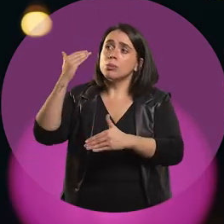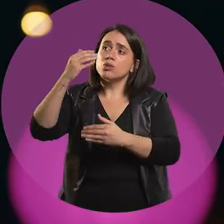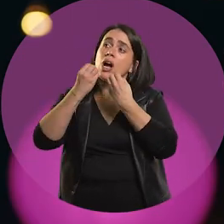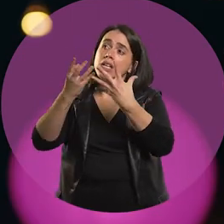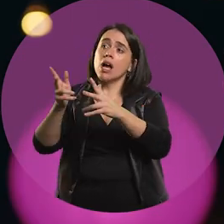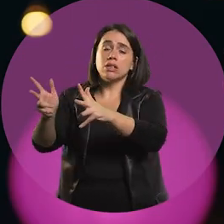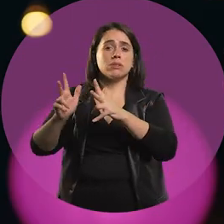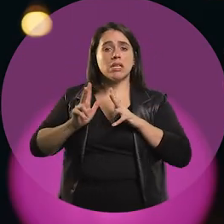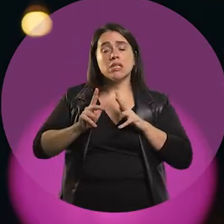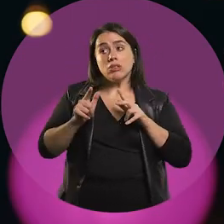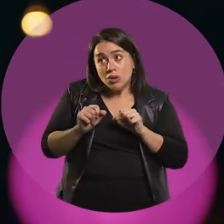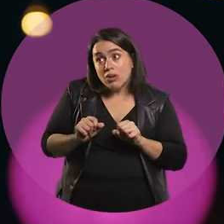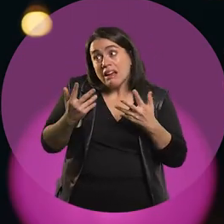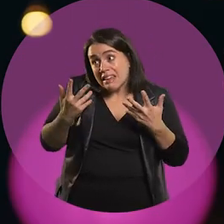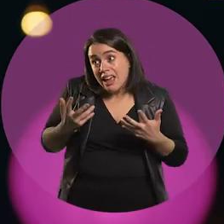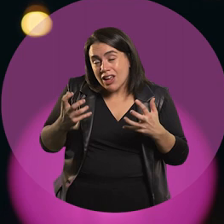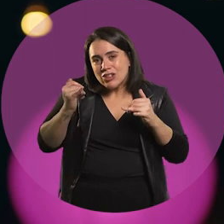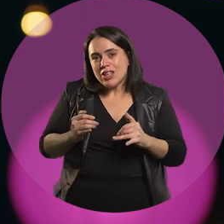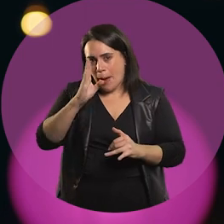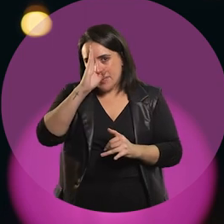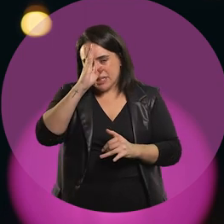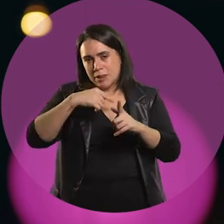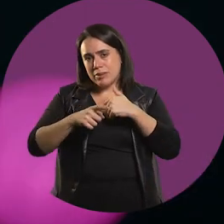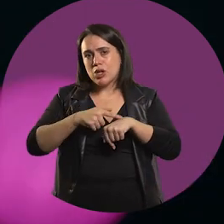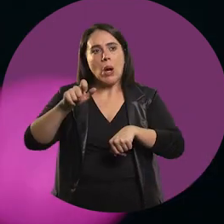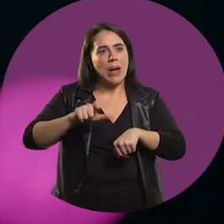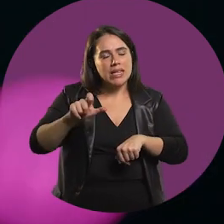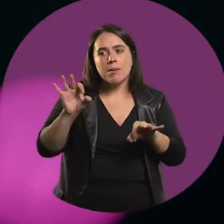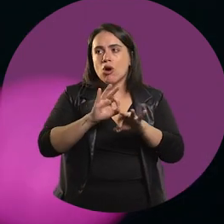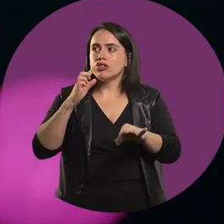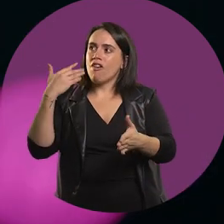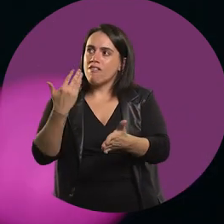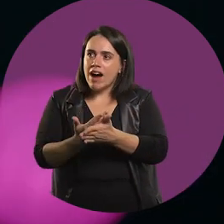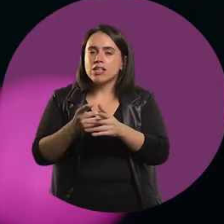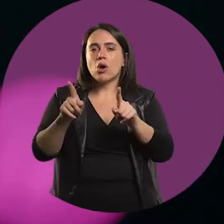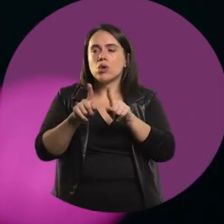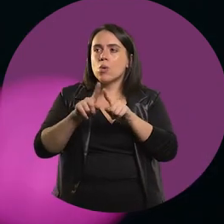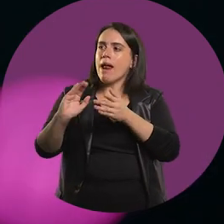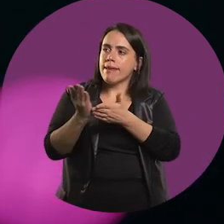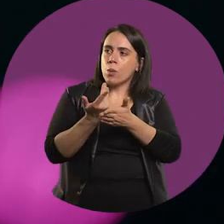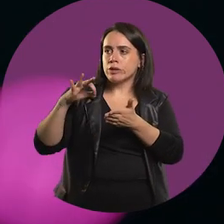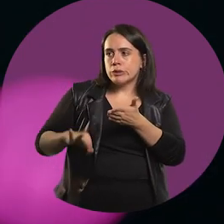"Me encantaría formar parte, pero no puedo, porque no se me justifica la falta o no se me permite